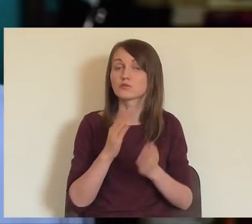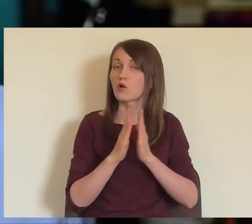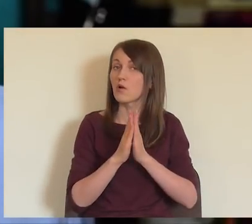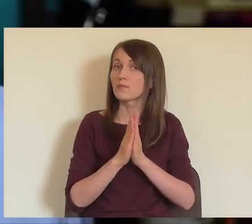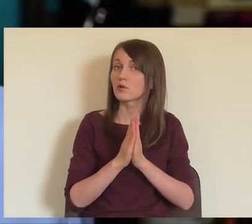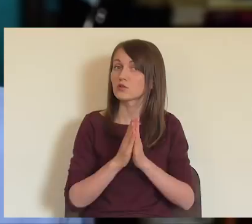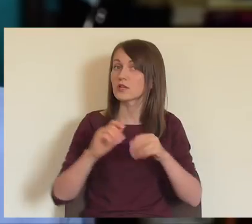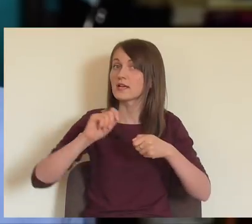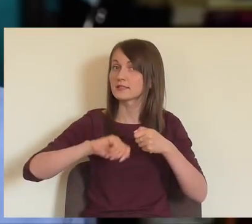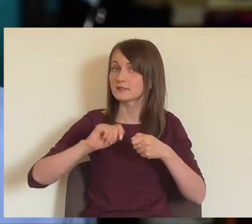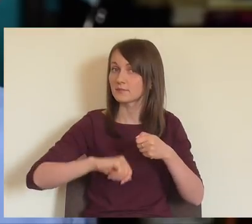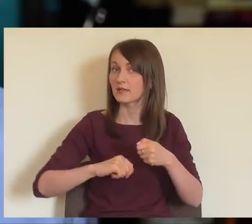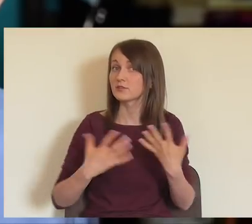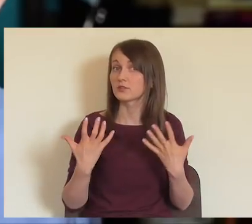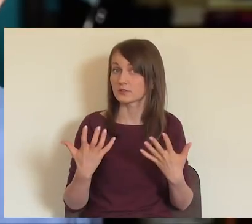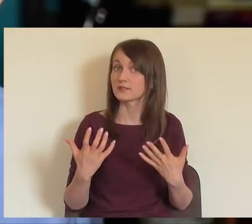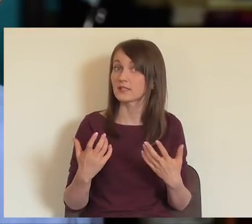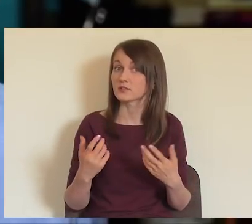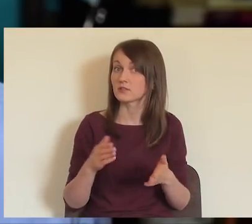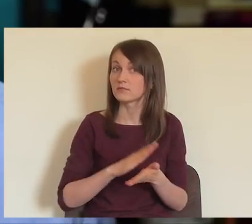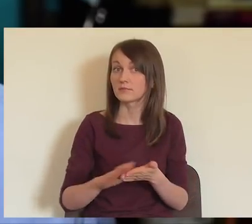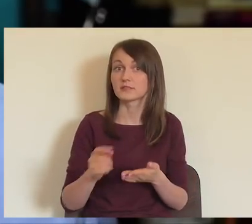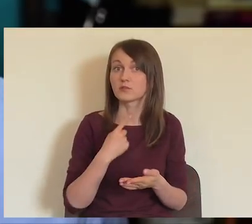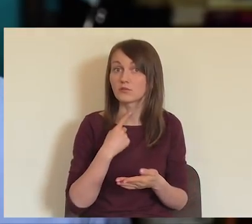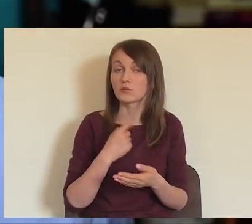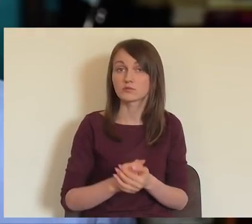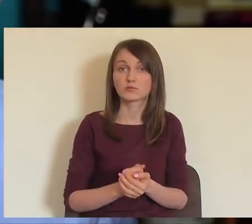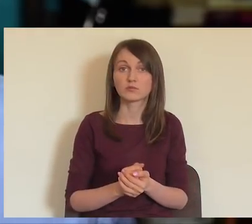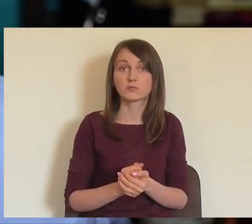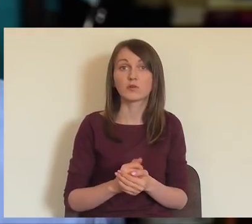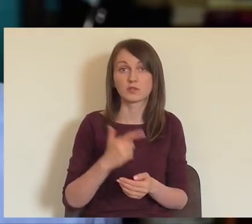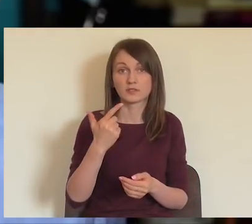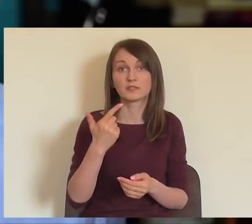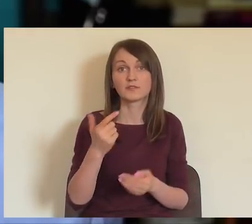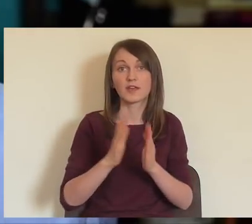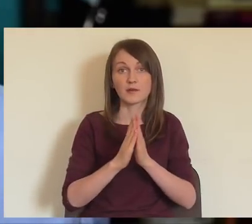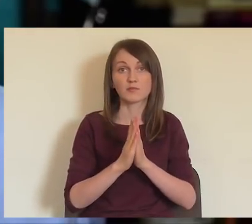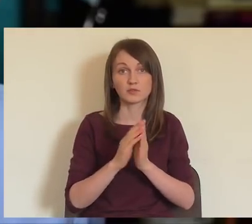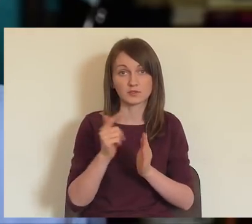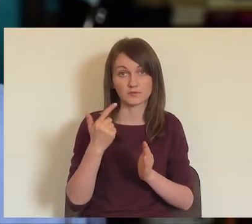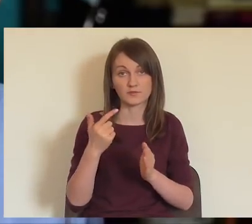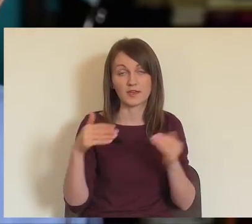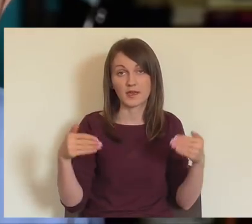czy chce być na tej medytacji, bo w trakcie medytacji bez lektora, jak sama nazwa wskazuje, nie ma lektora.